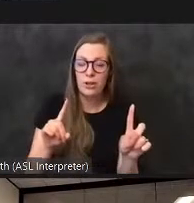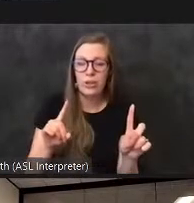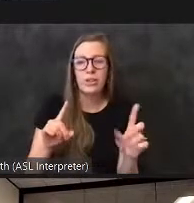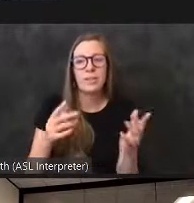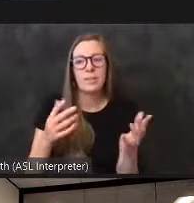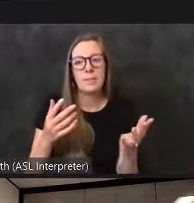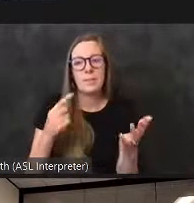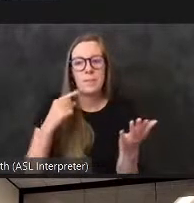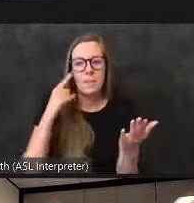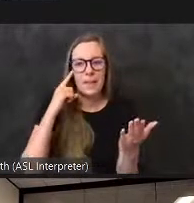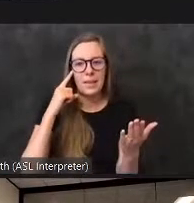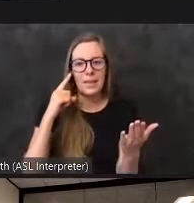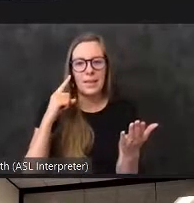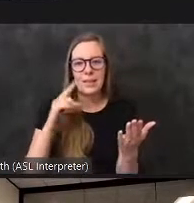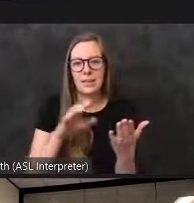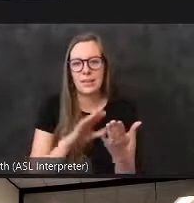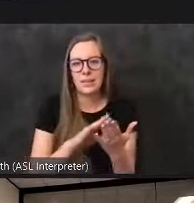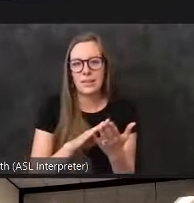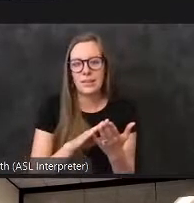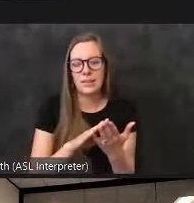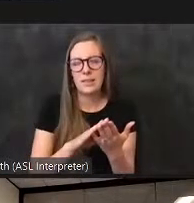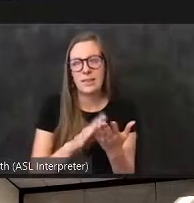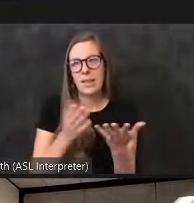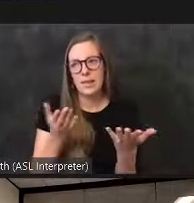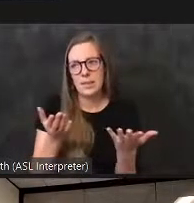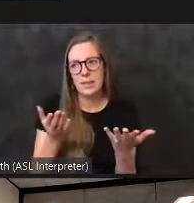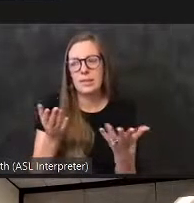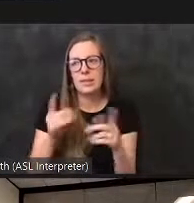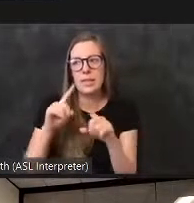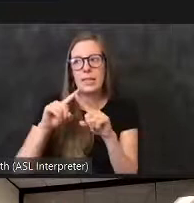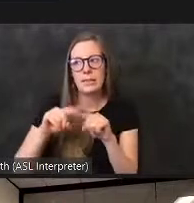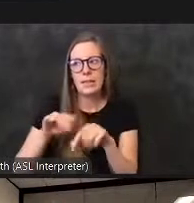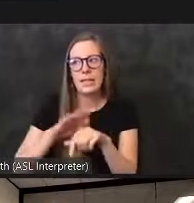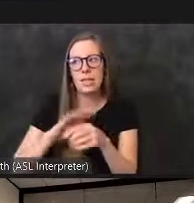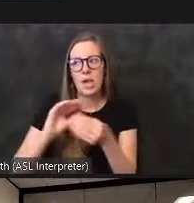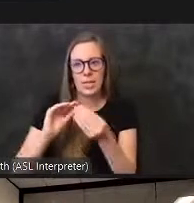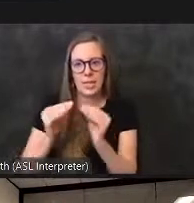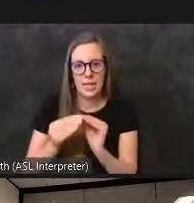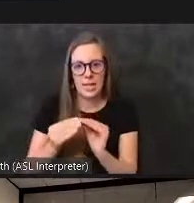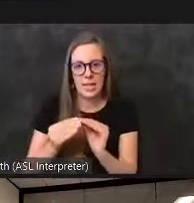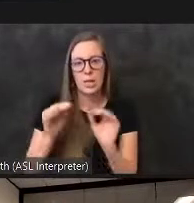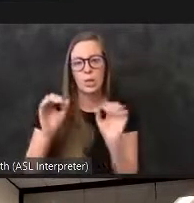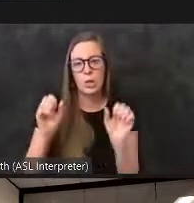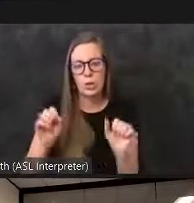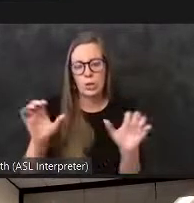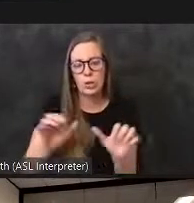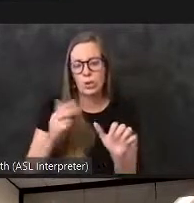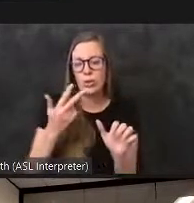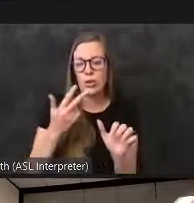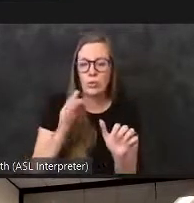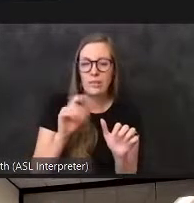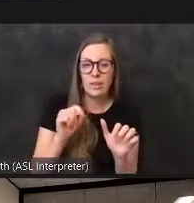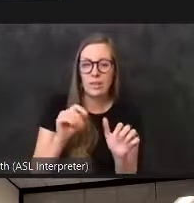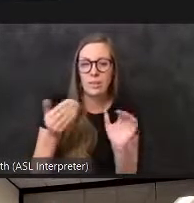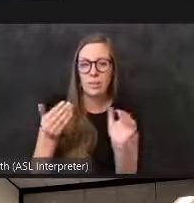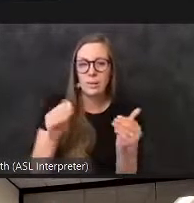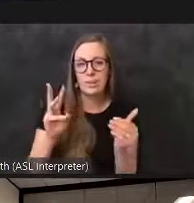yo pienso que es basado en los datos que cuando vemos trat6 a los tres pies.